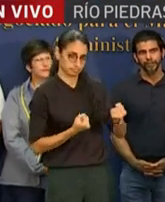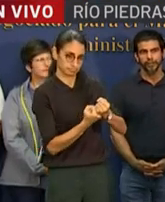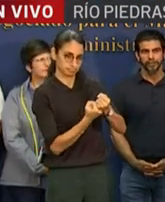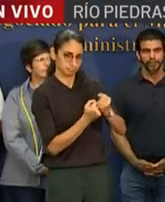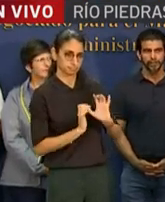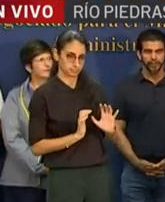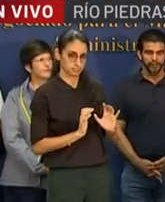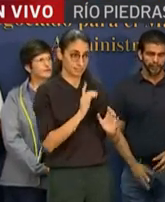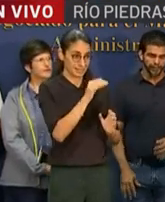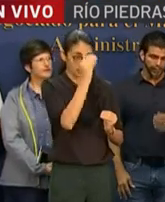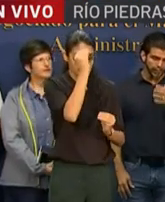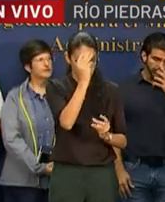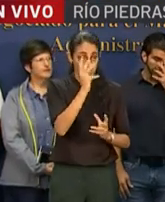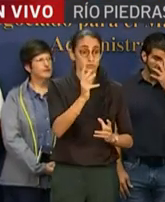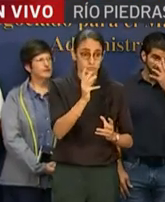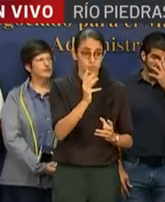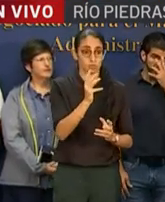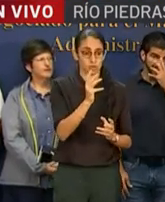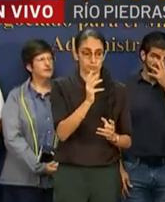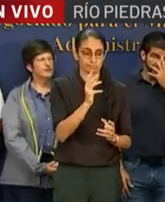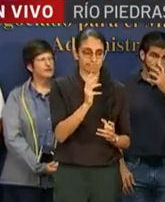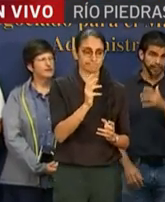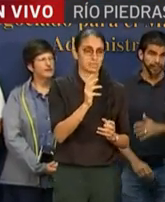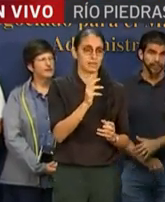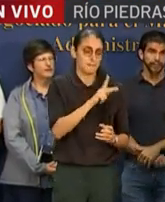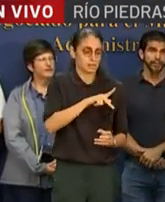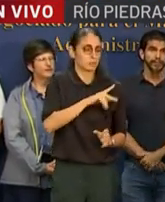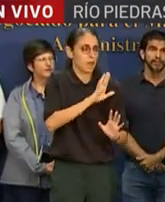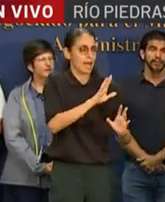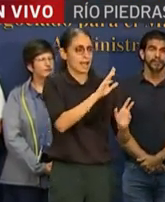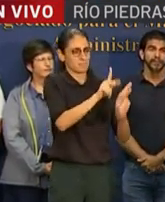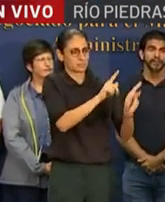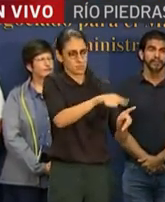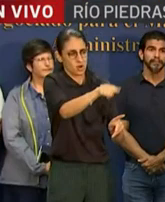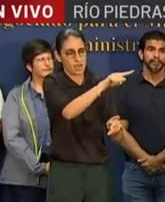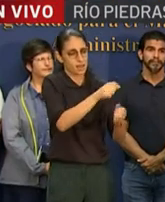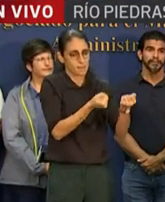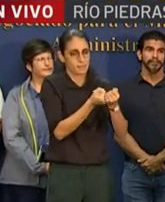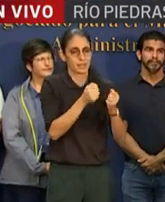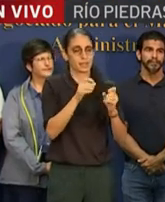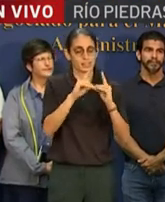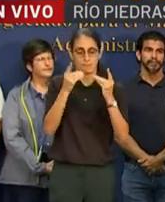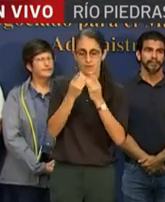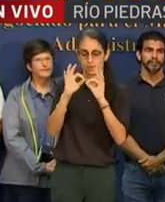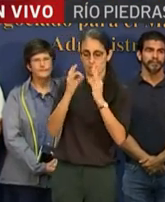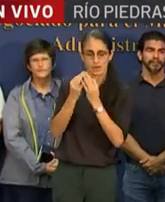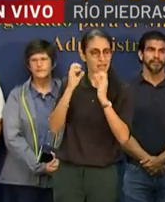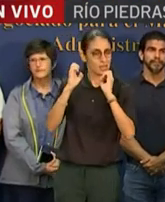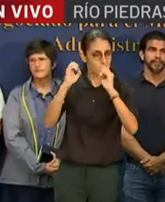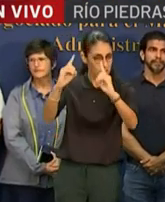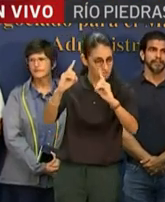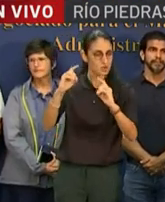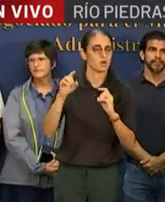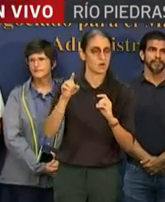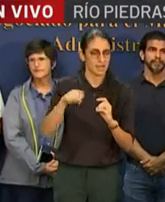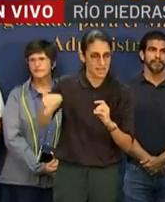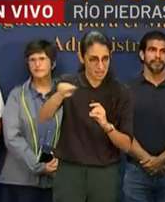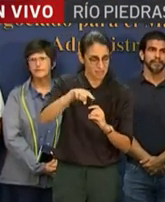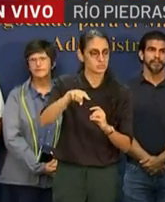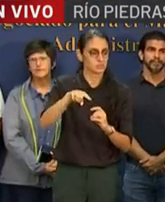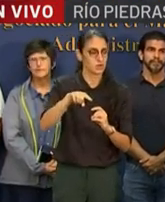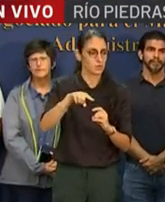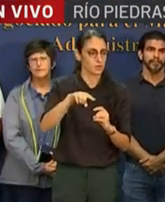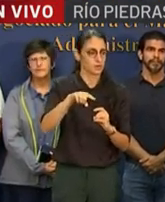ES LA TOMA DECISIÓN EL